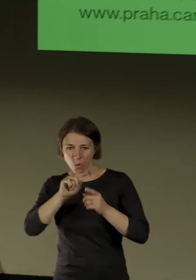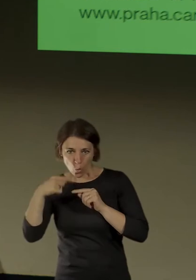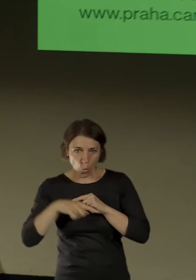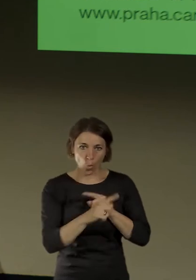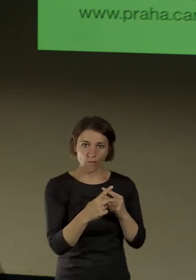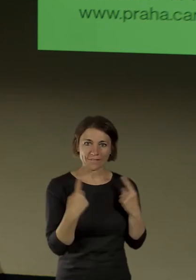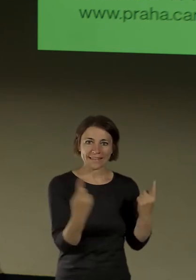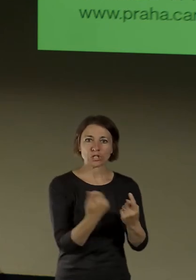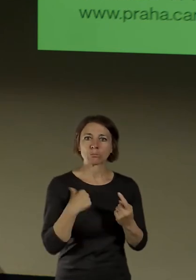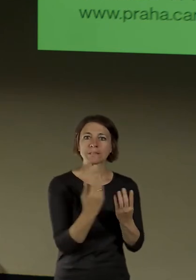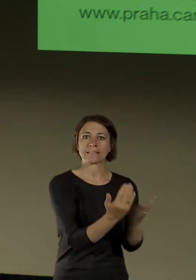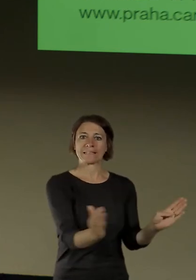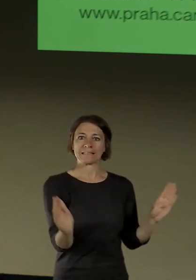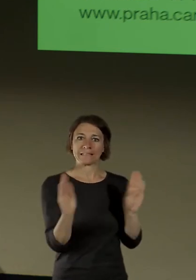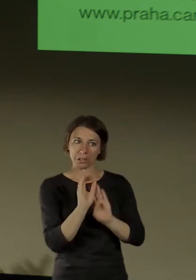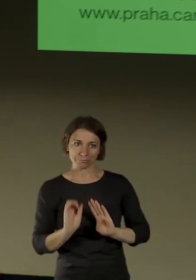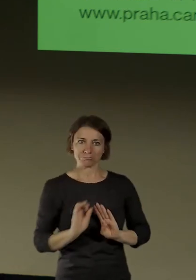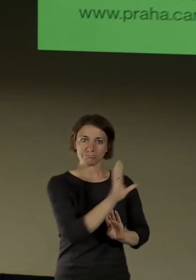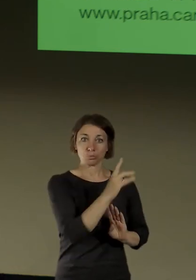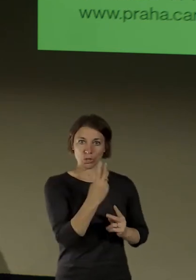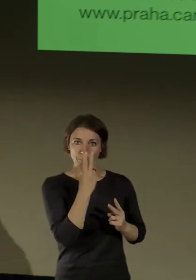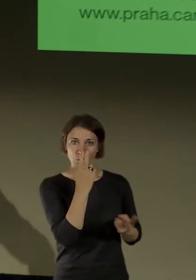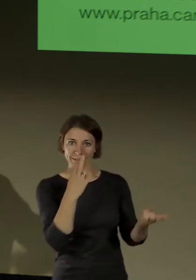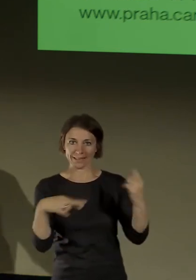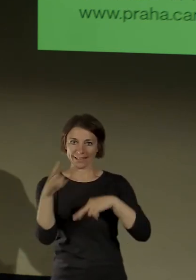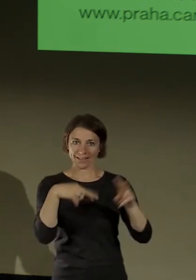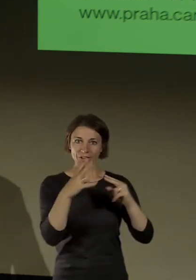jak to určuje stavební zákon. Ale my jsme nad rámec stavebního zákona